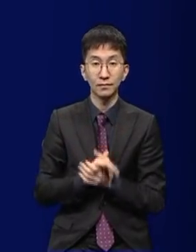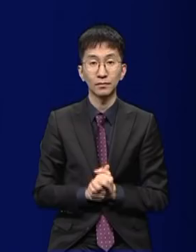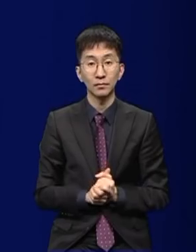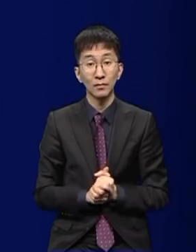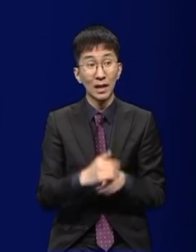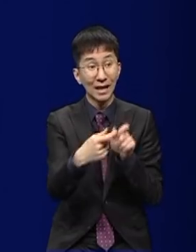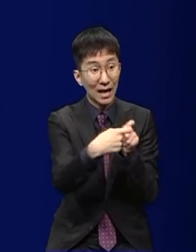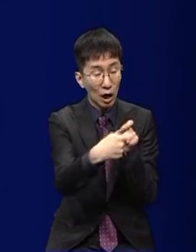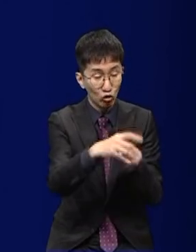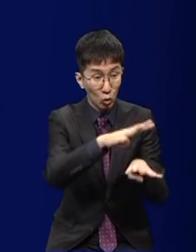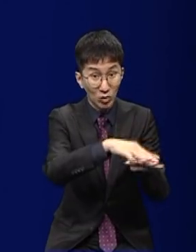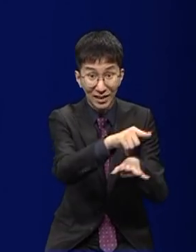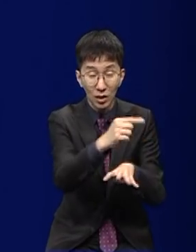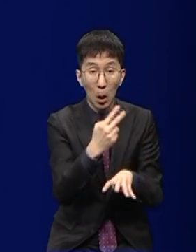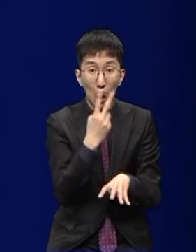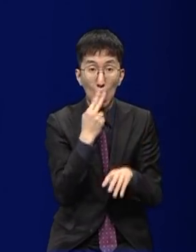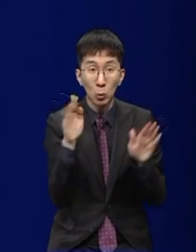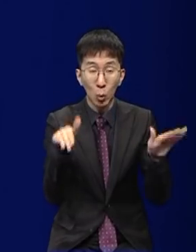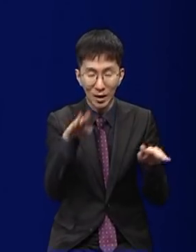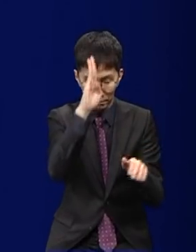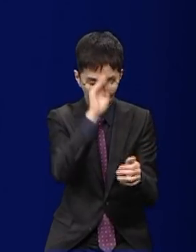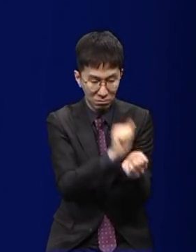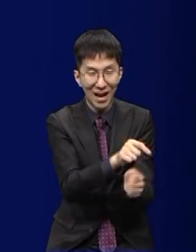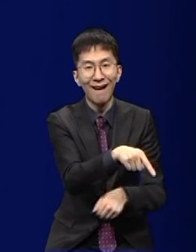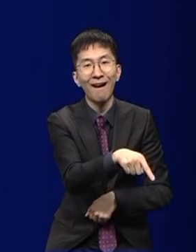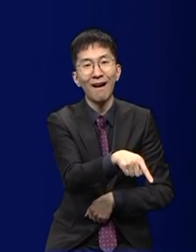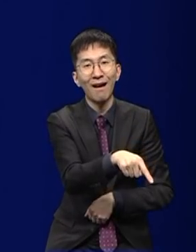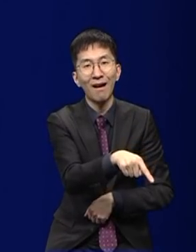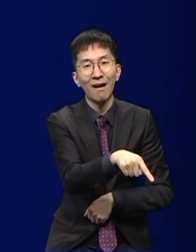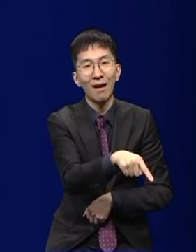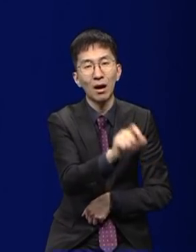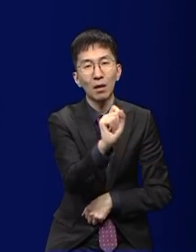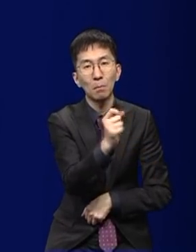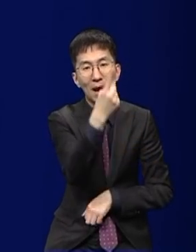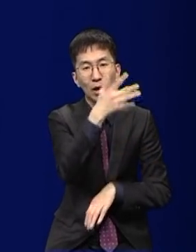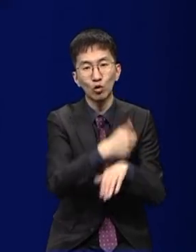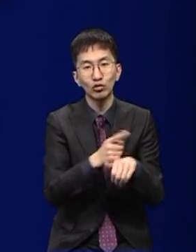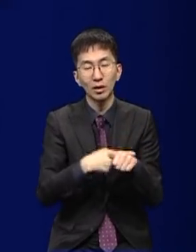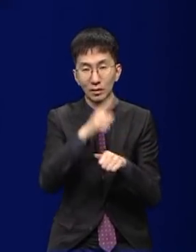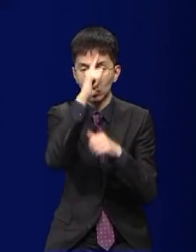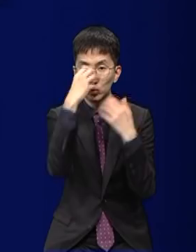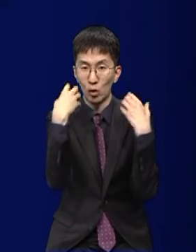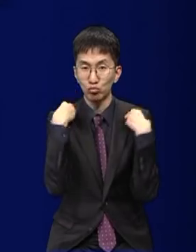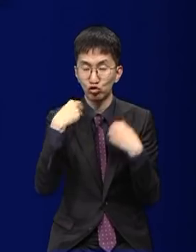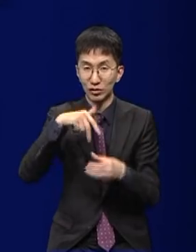근처 농장에서 고병원성 조류인플루엔자 AI가 발생했는데 정부 지침에 따라 반경